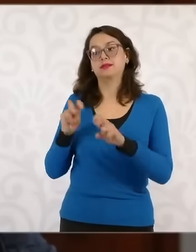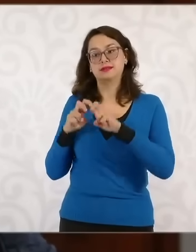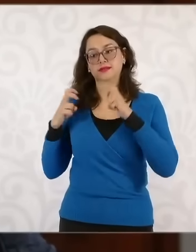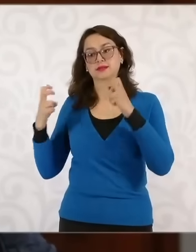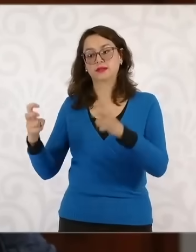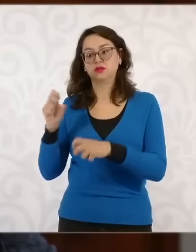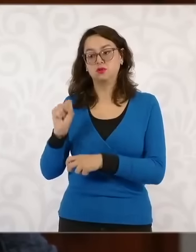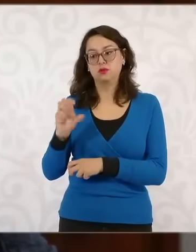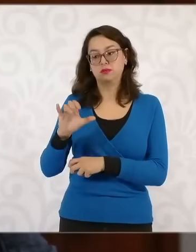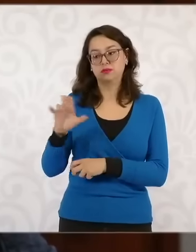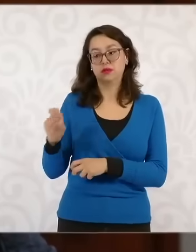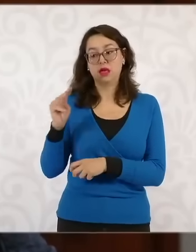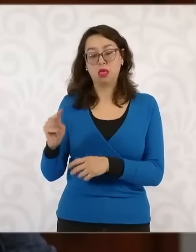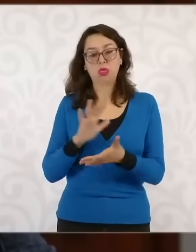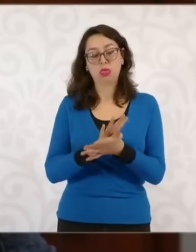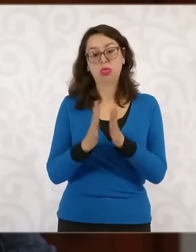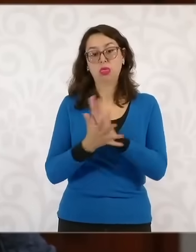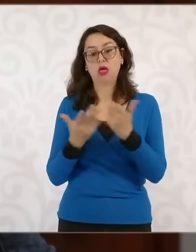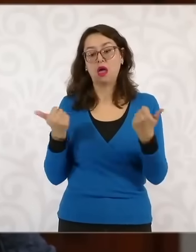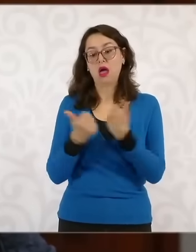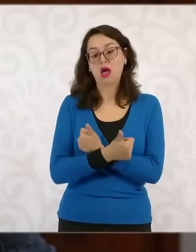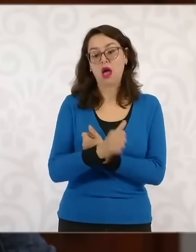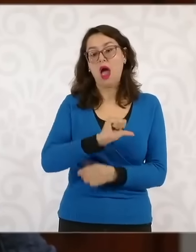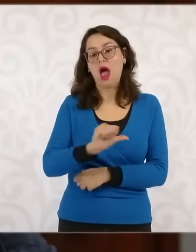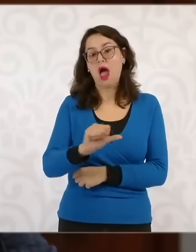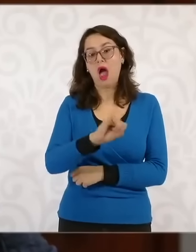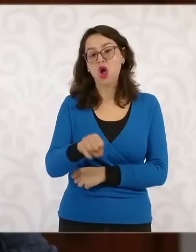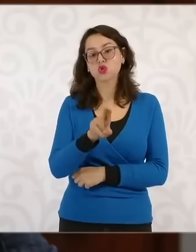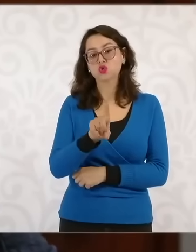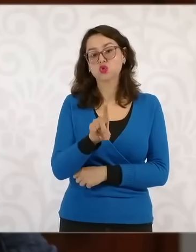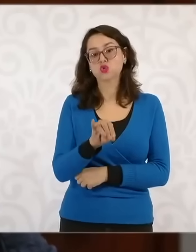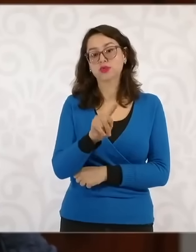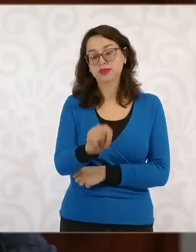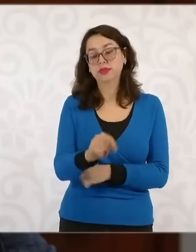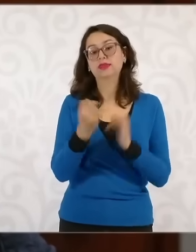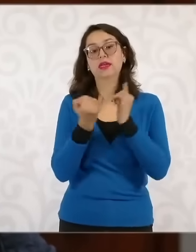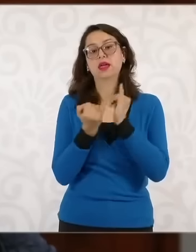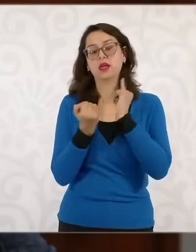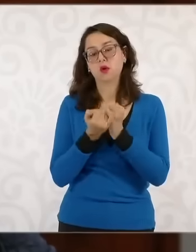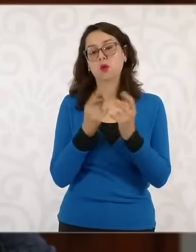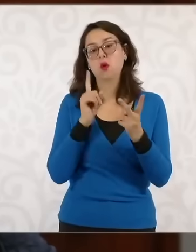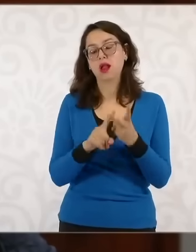nombre Juditth Araceli Gómez Molano y también al extitular del Centro Nacional para la Planeación,